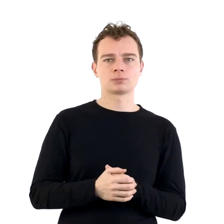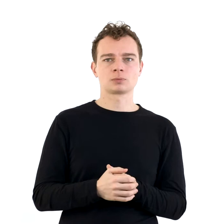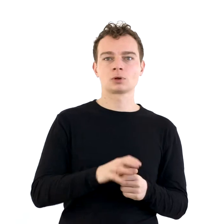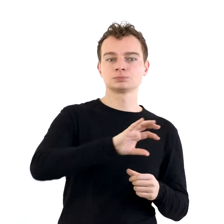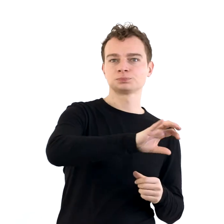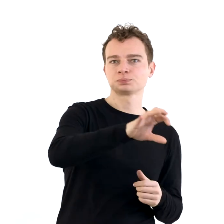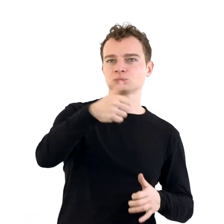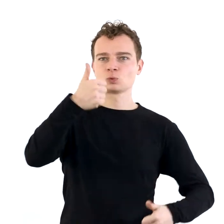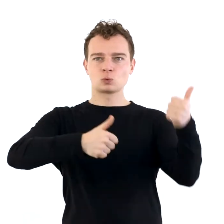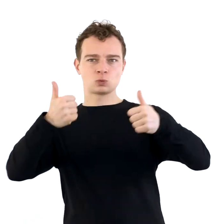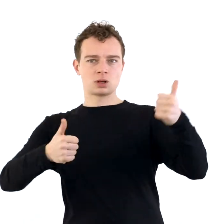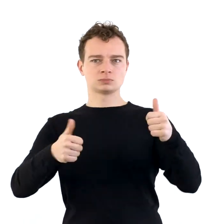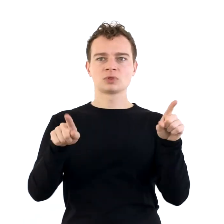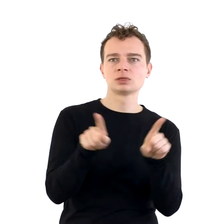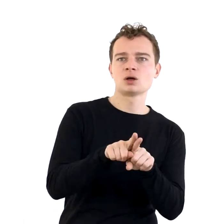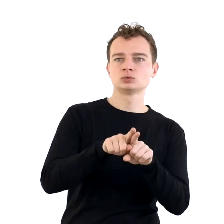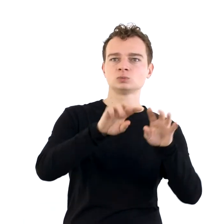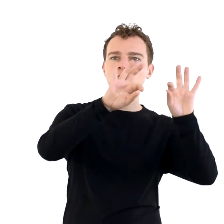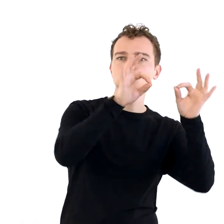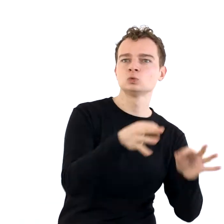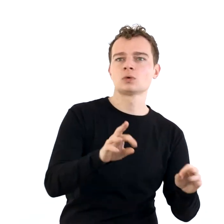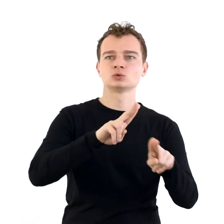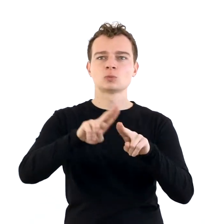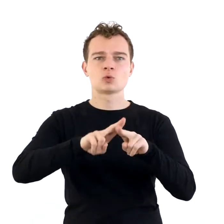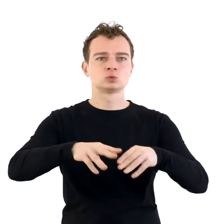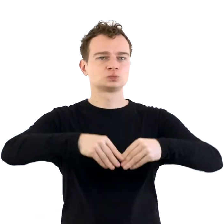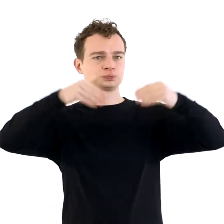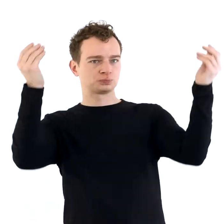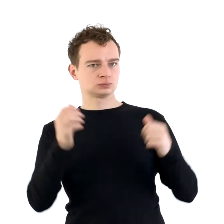które ze sobą rywalizowały i rozwijając zarazem sztukę i rzemiosło.